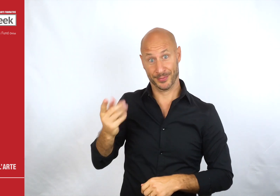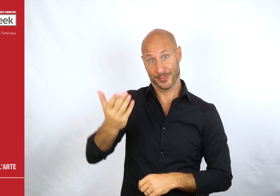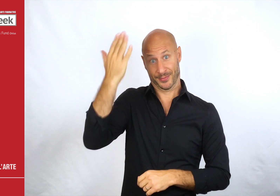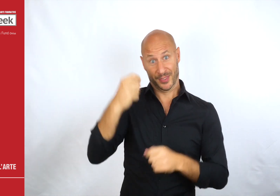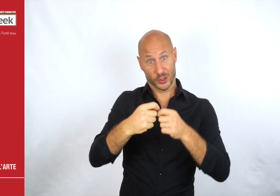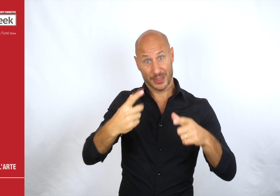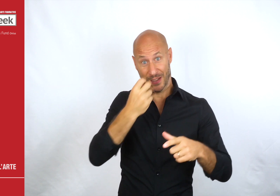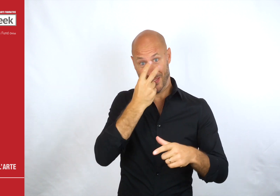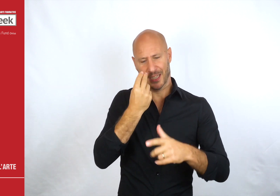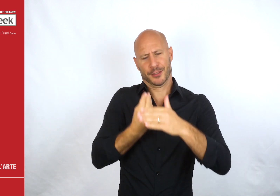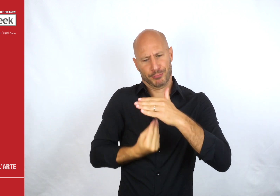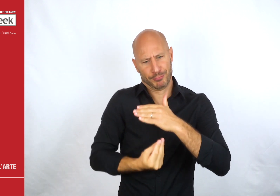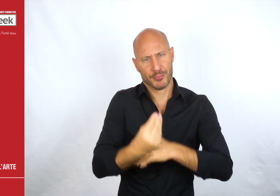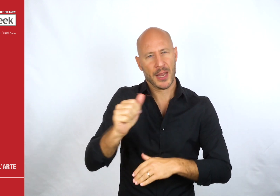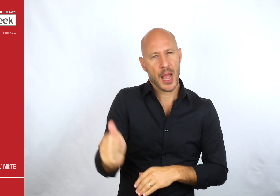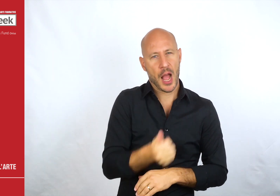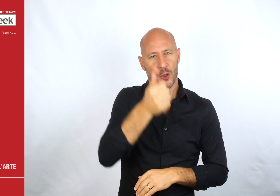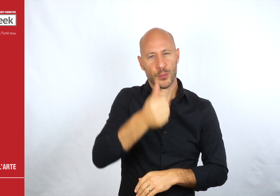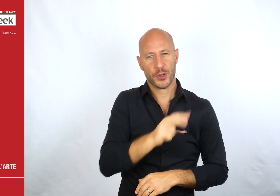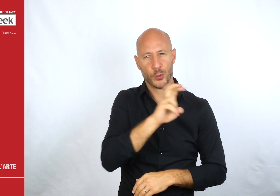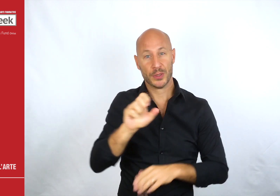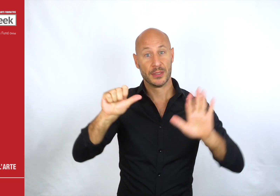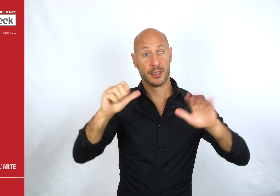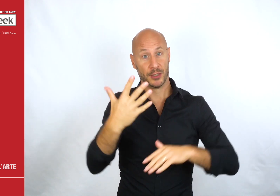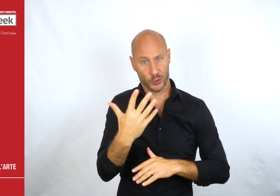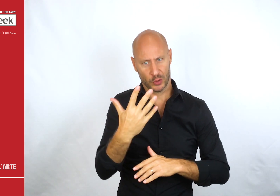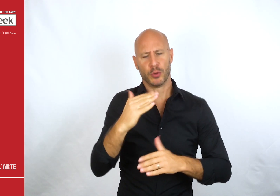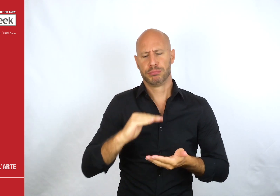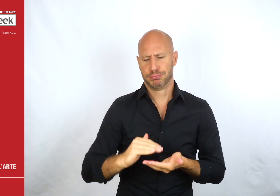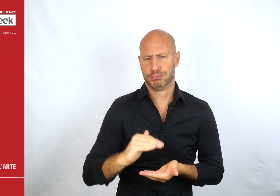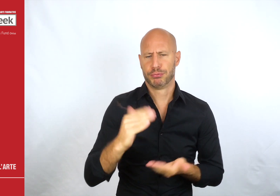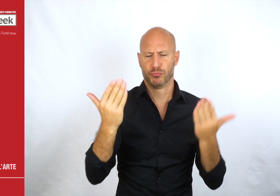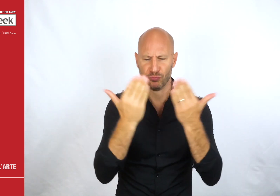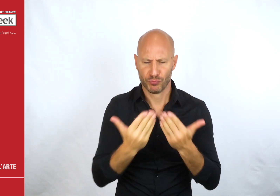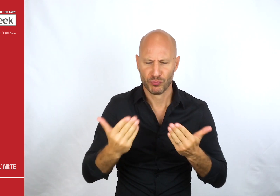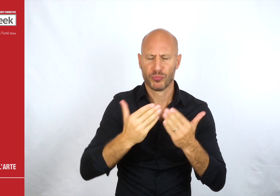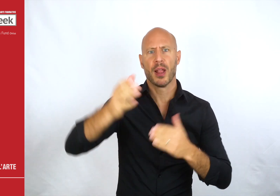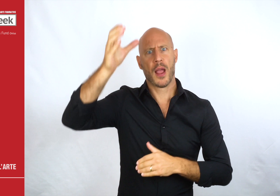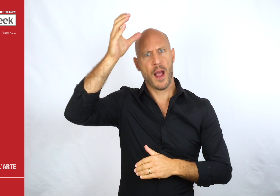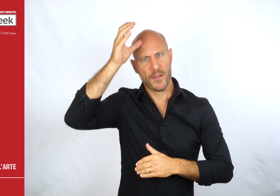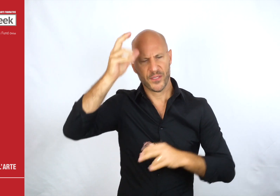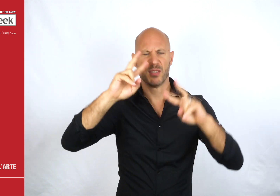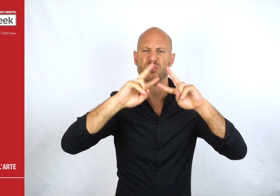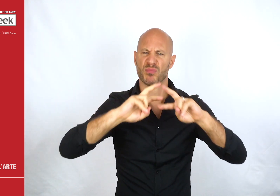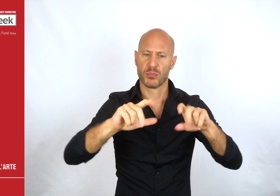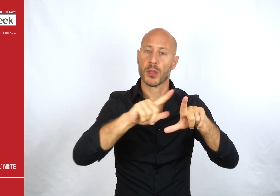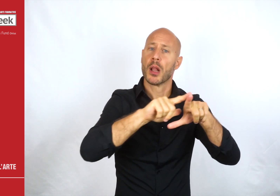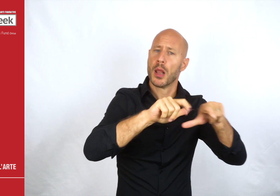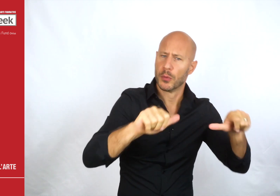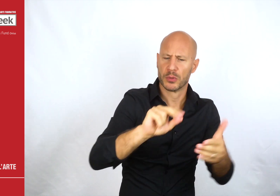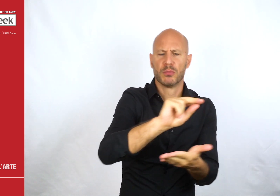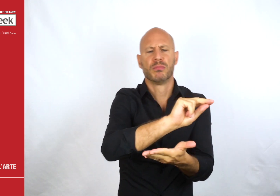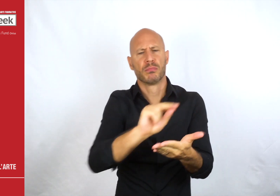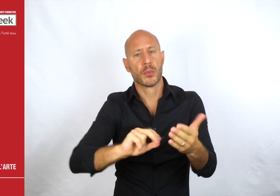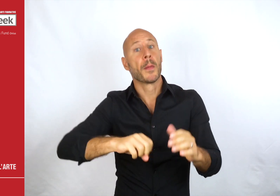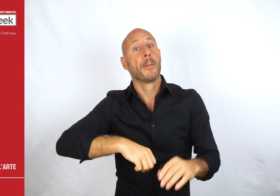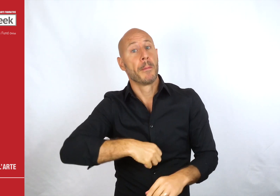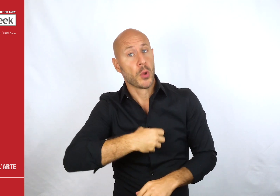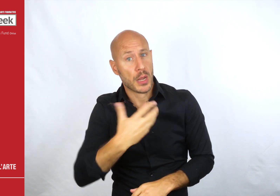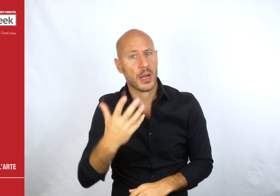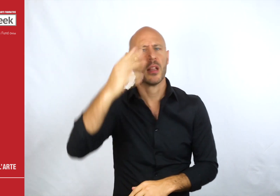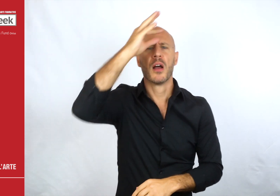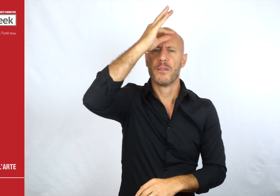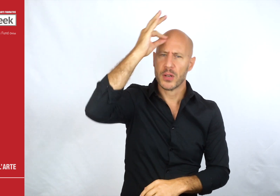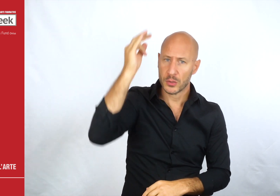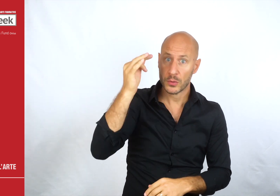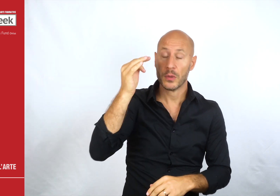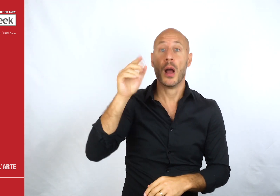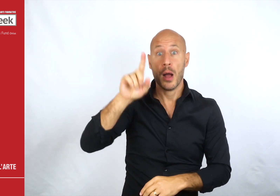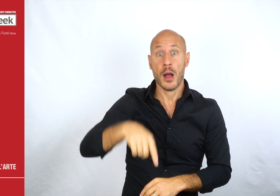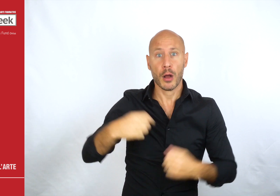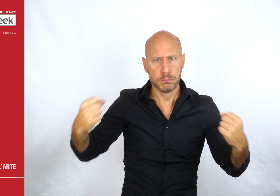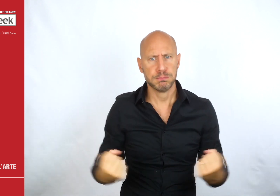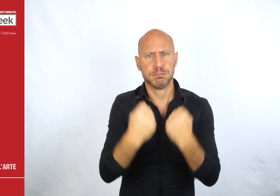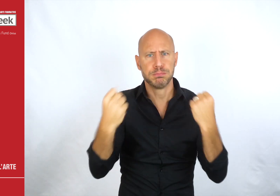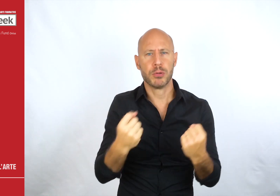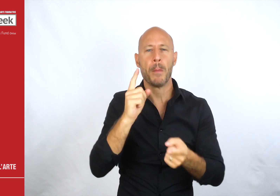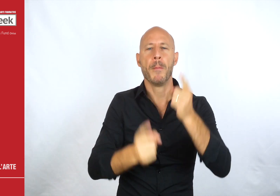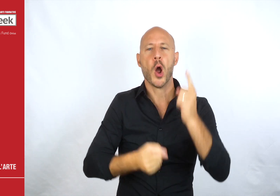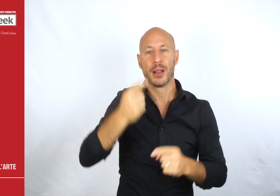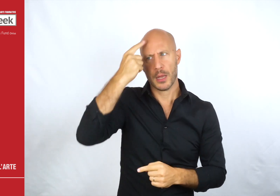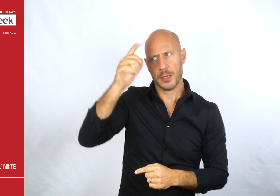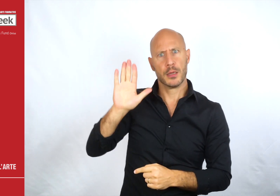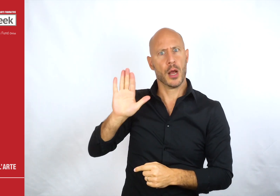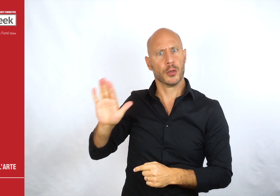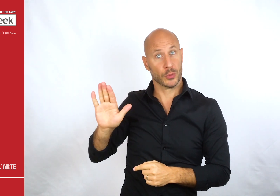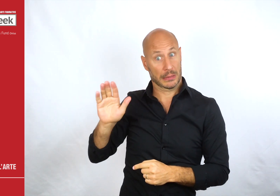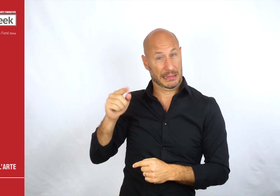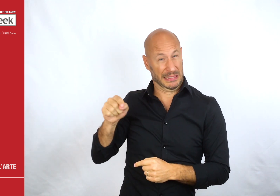Dante nacque a Firenze nel 1265, fu un importante linguista, scrittore, poeta, filosofo e teorico politico